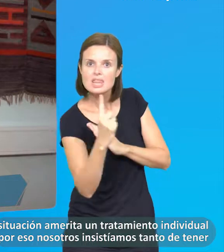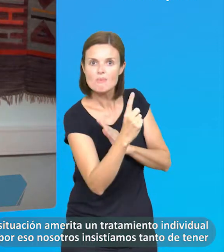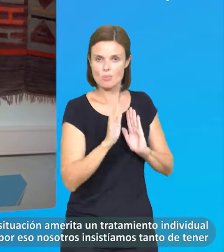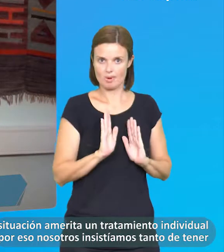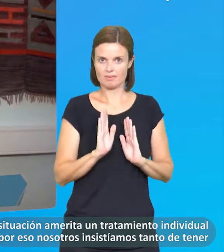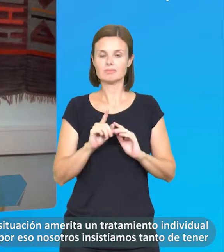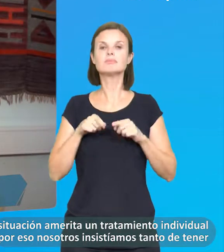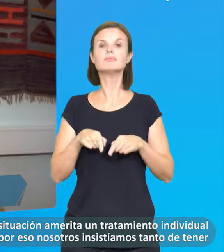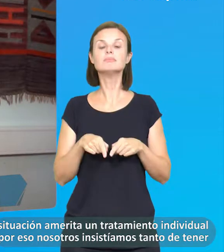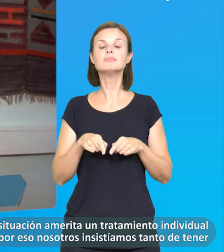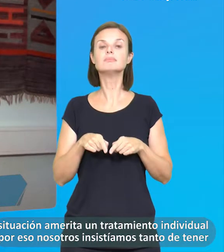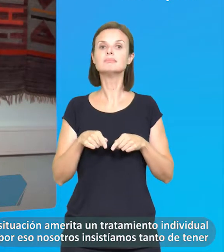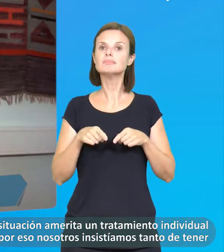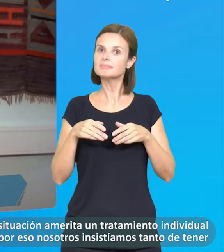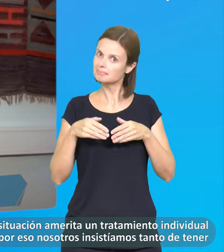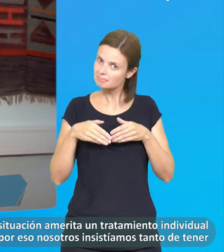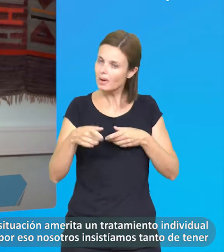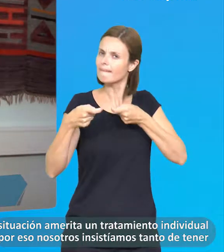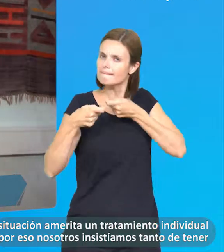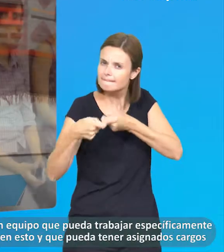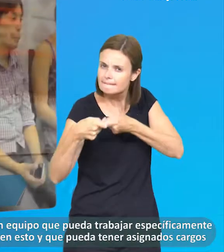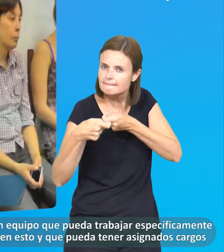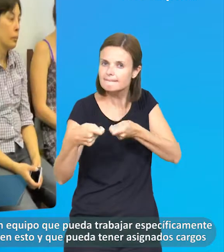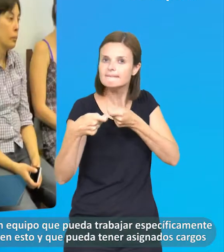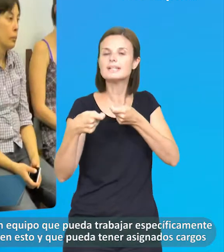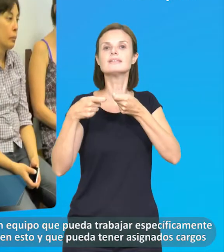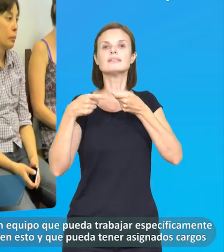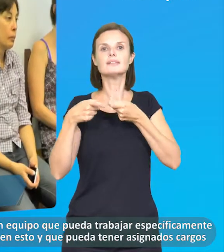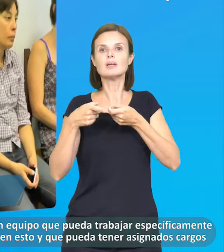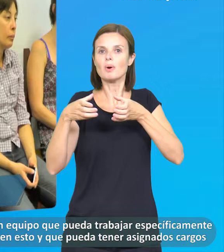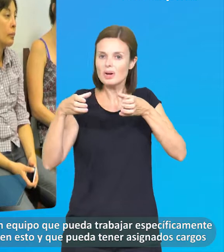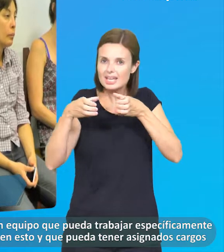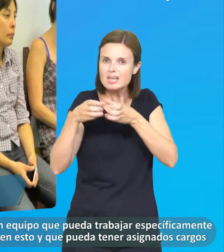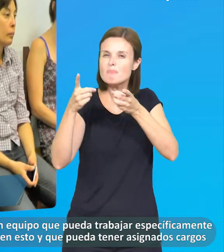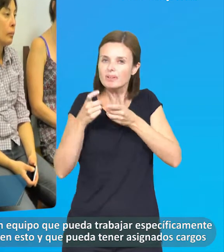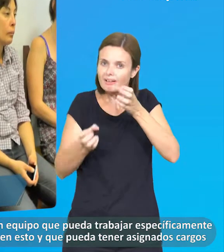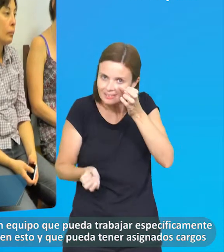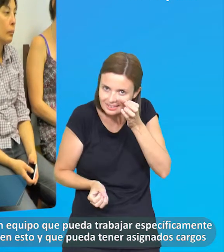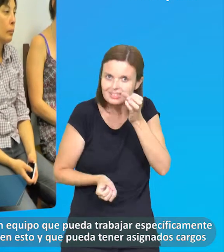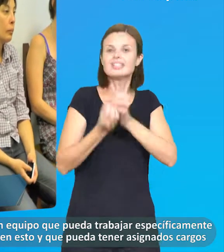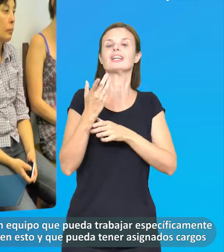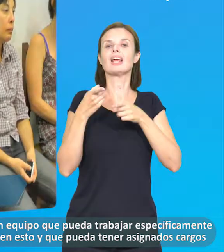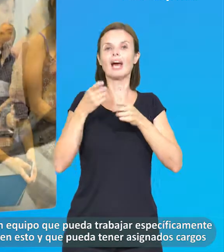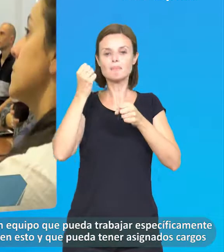Por eso nosotros insistimos tanto de tener un equipo que pueda trabajar específicamente